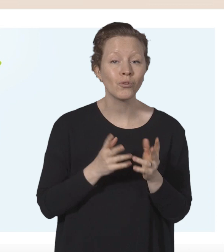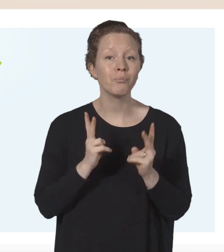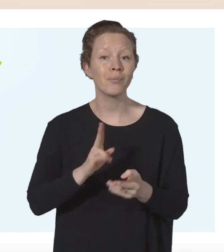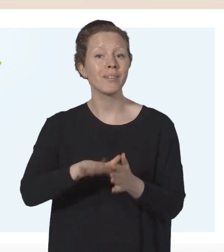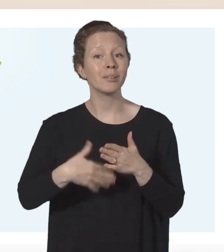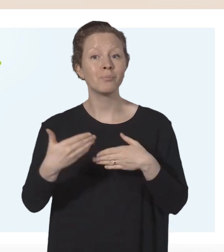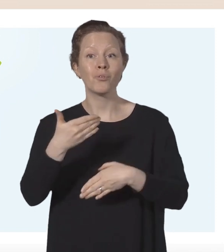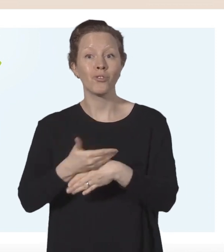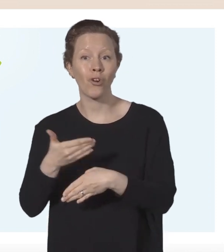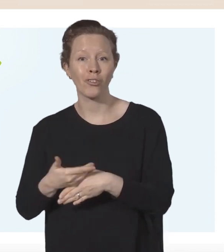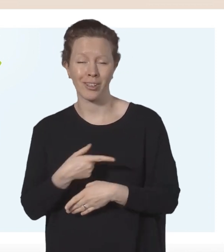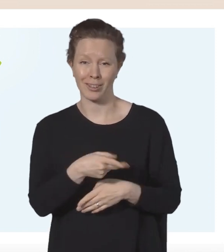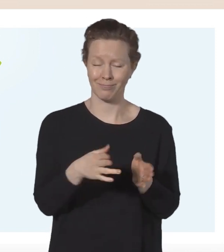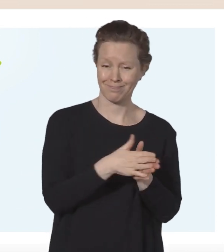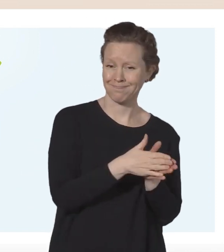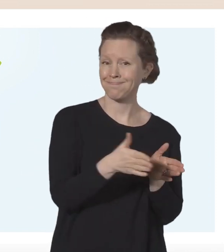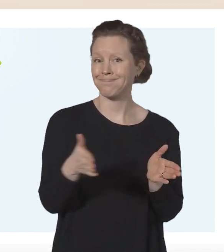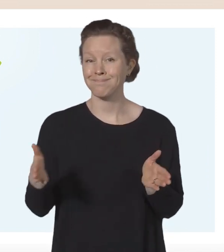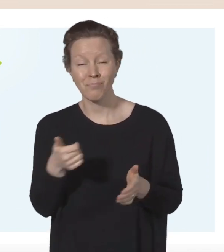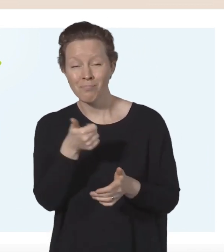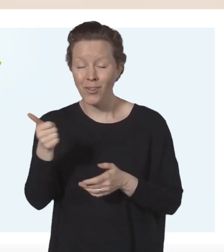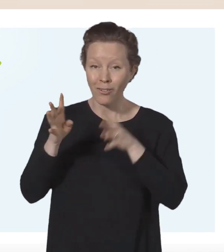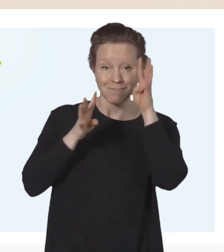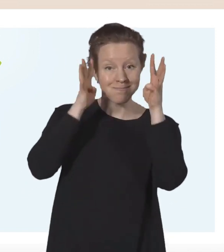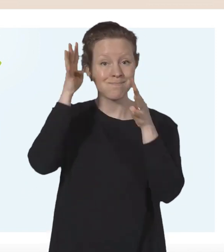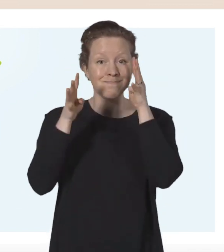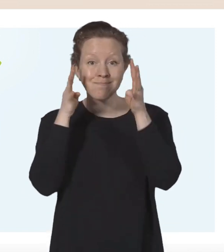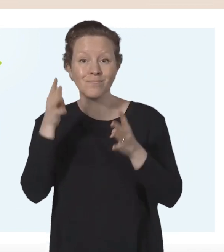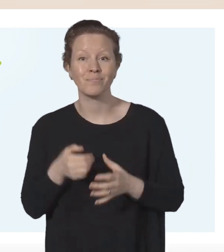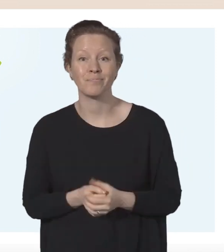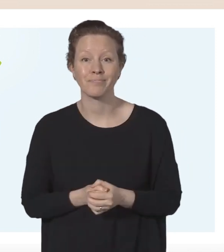och teater på teckenspråk och så vidare – bara fantasin sätter gränserna!